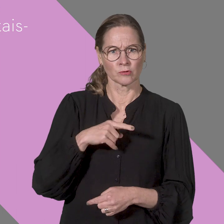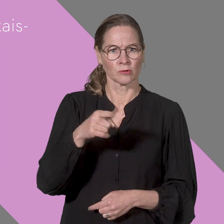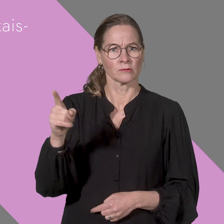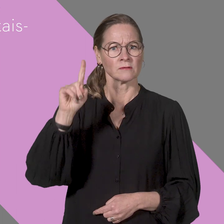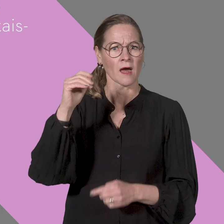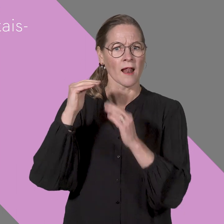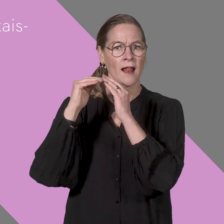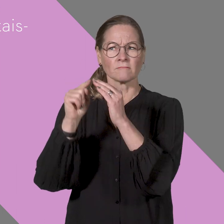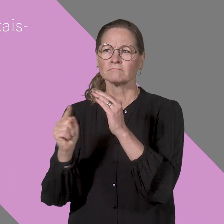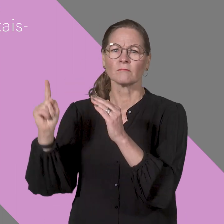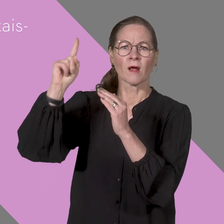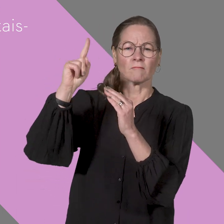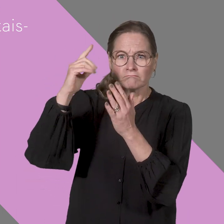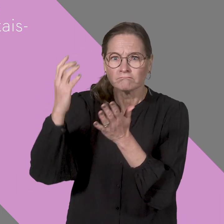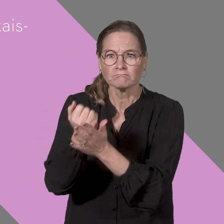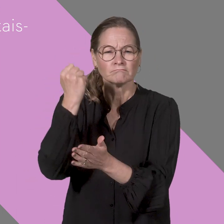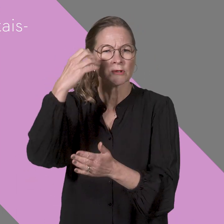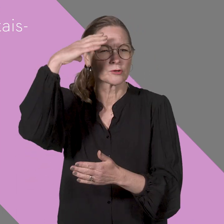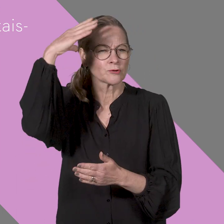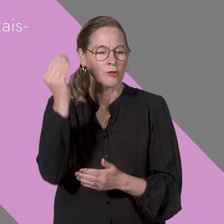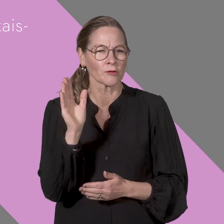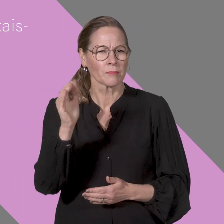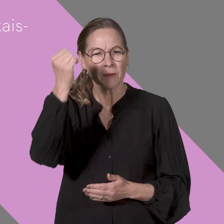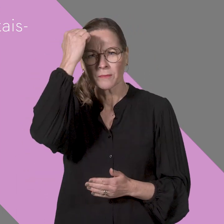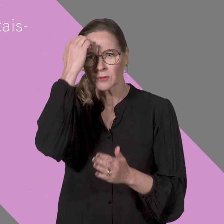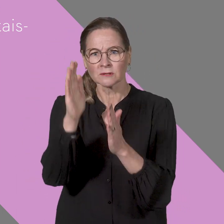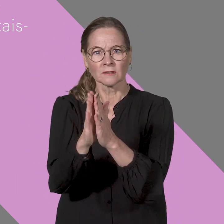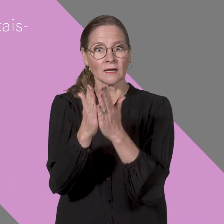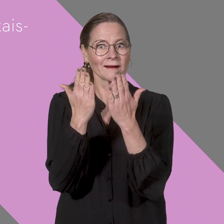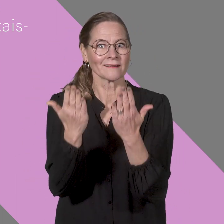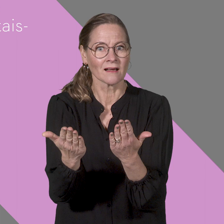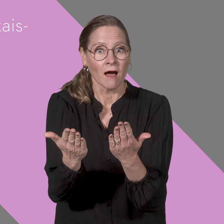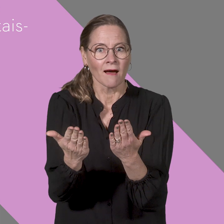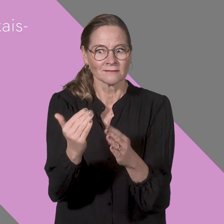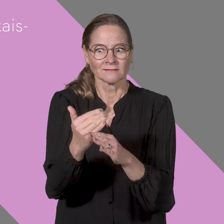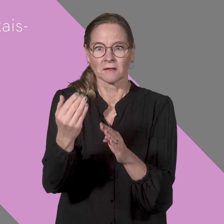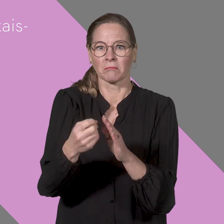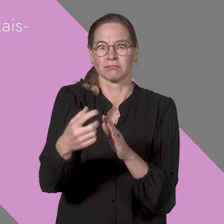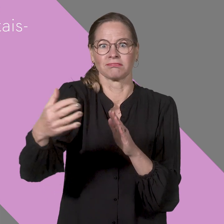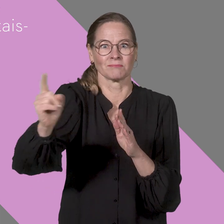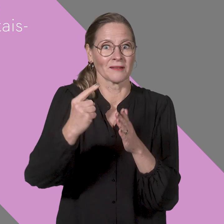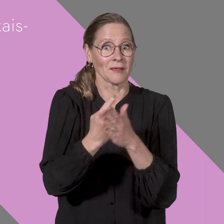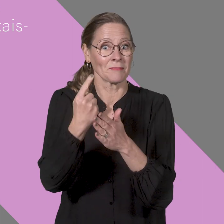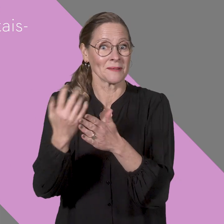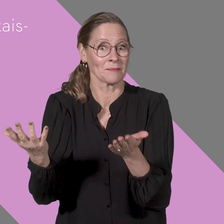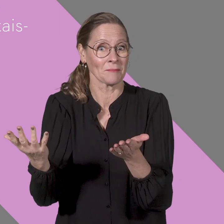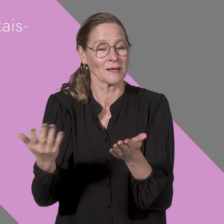ja tytöt löytävät tallin ylisiltä tontun muistikirjan, - vaan mitä sitten tapahtuukaan?